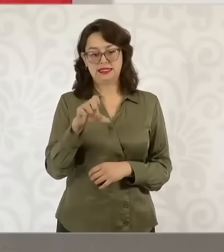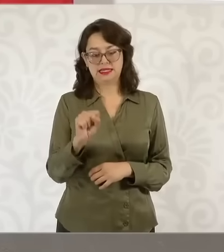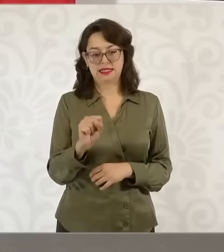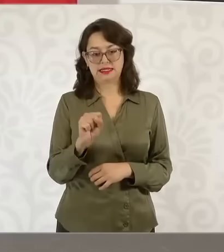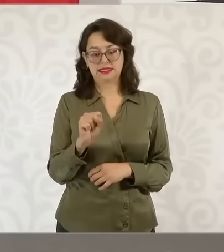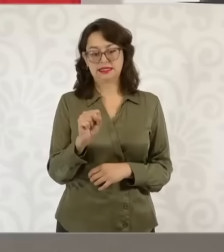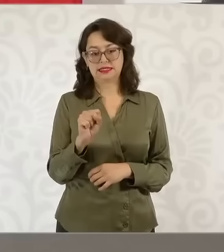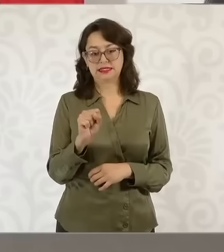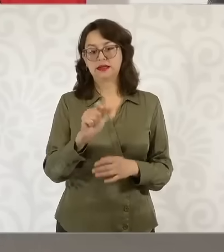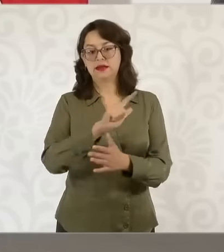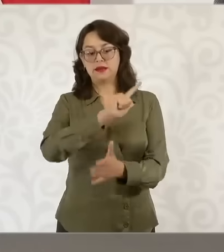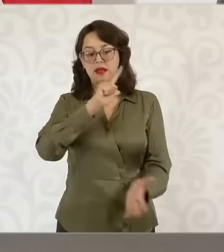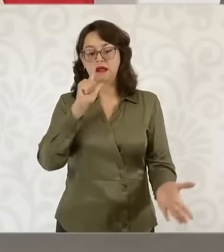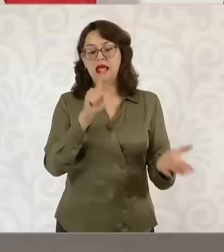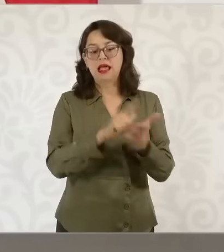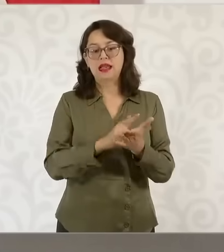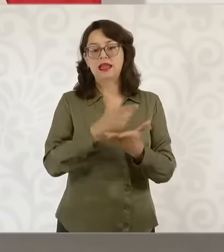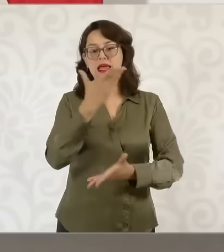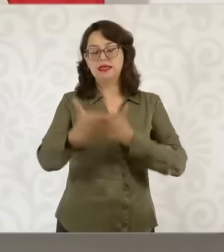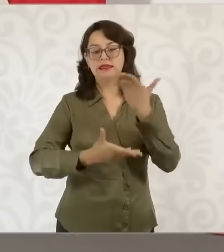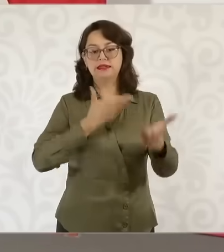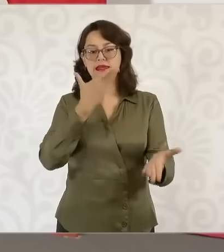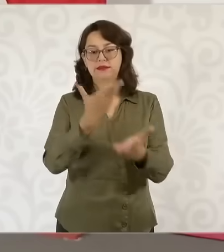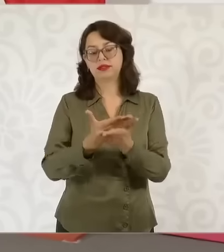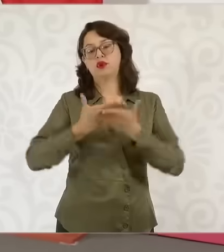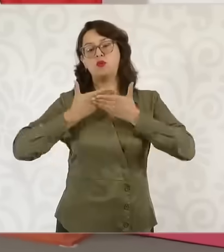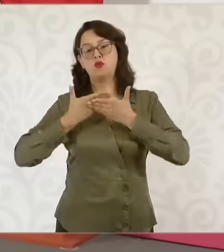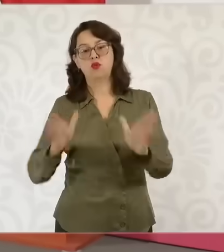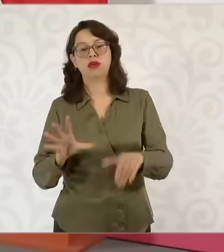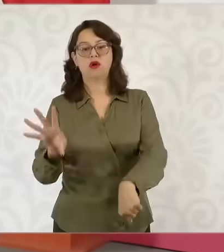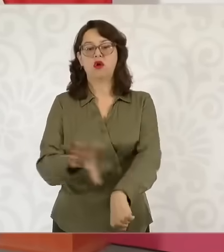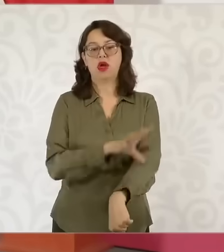se llamaba la Ley de Servicio Público de Energía Eléctrica. Entonces,